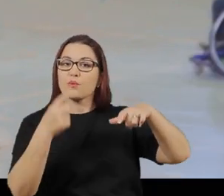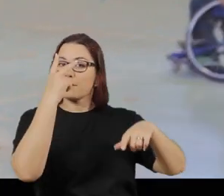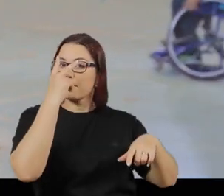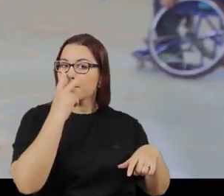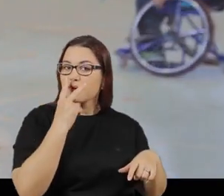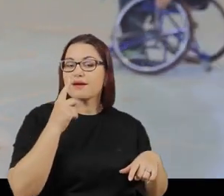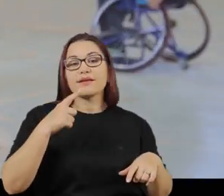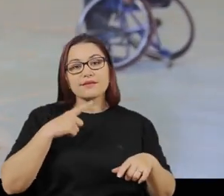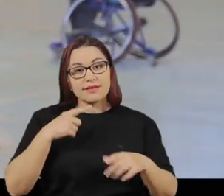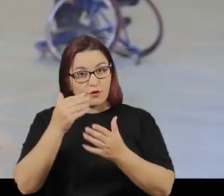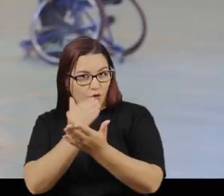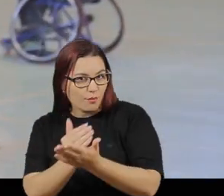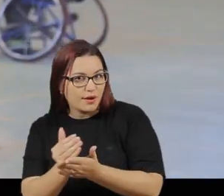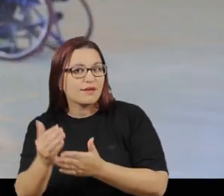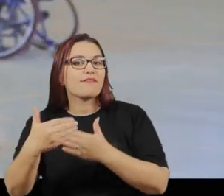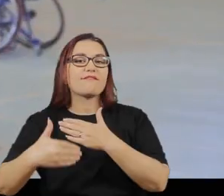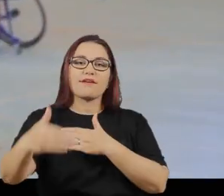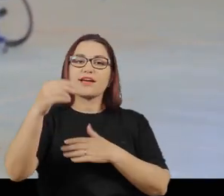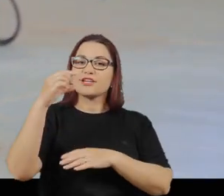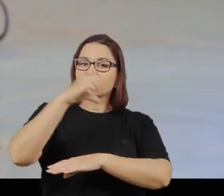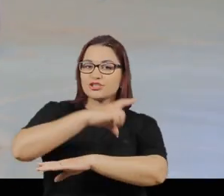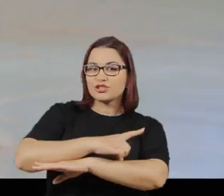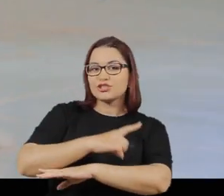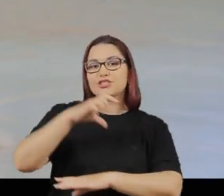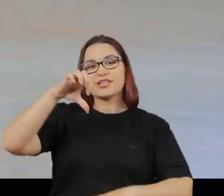também iniciando em competições, que no dia 9 de novembro participa